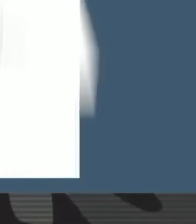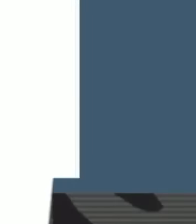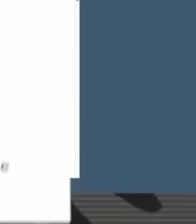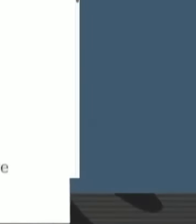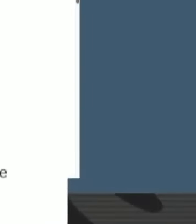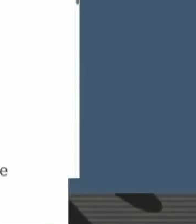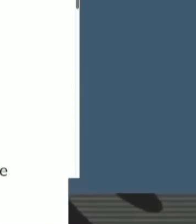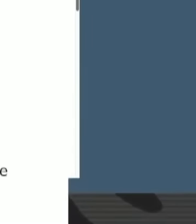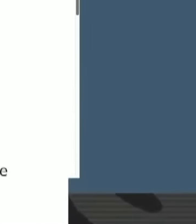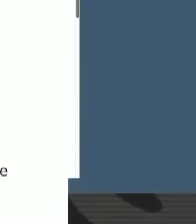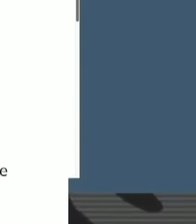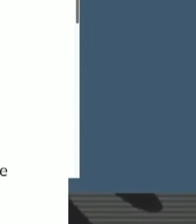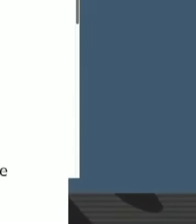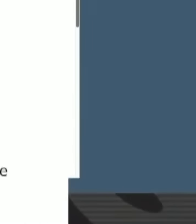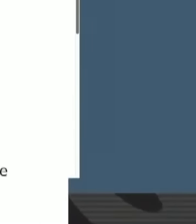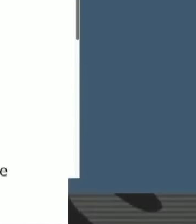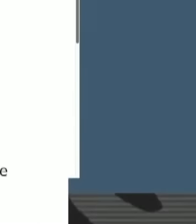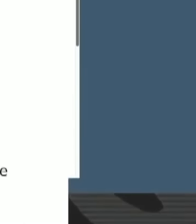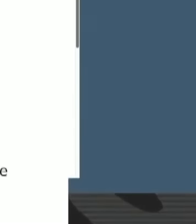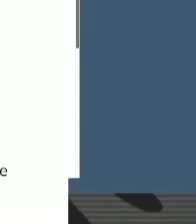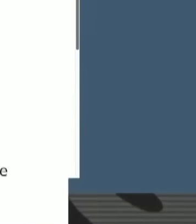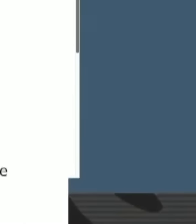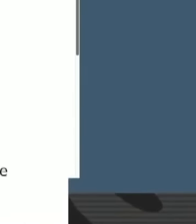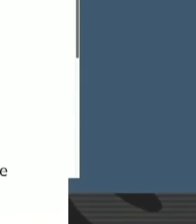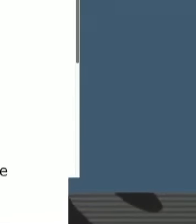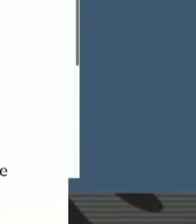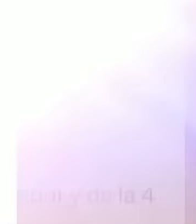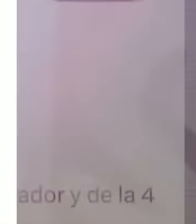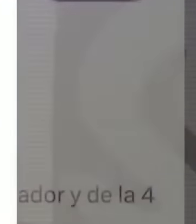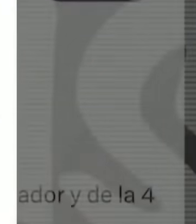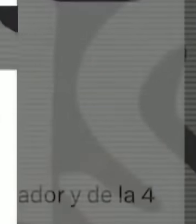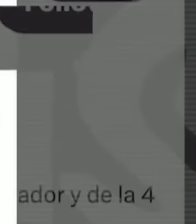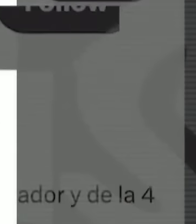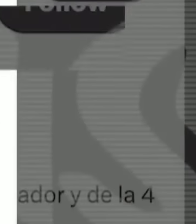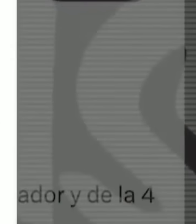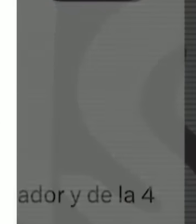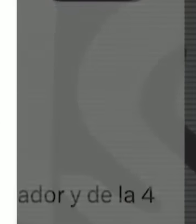derecha ligada al empresario Ricardo Salinas Pliego. Las principales cuentas ligadas con